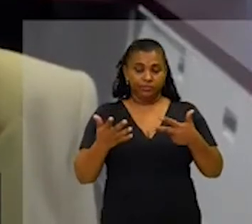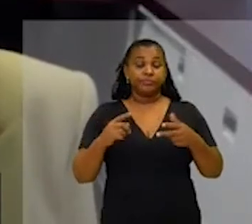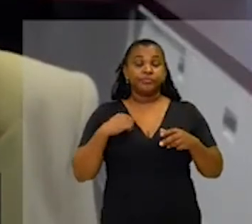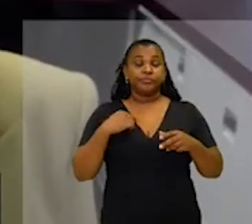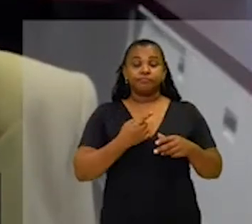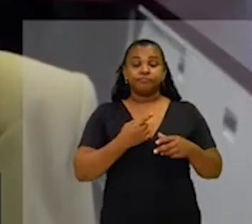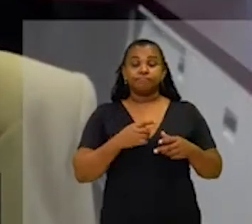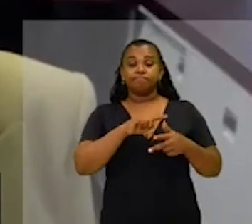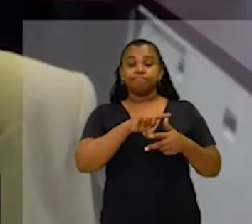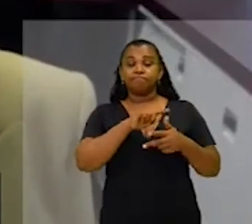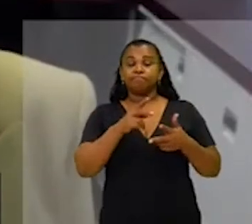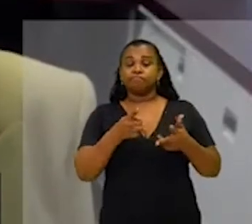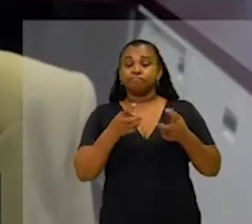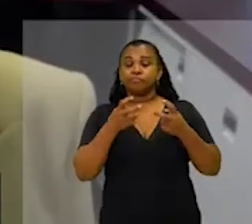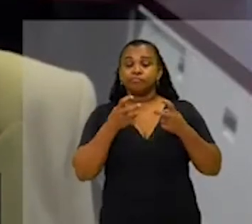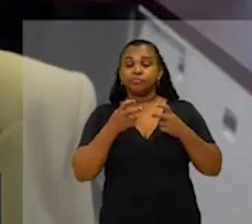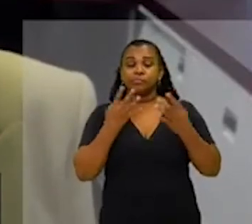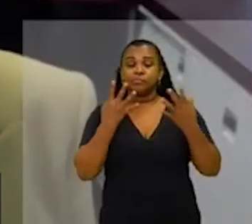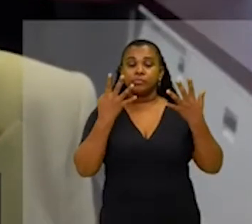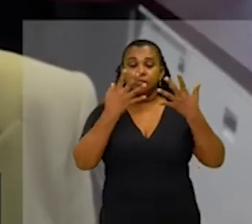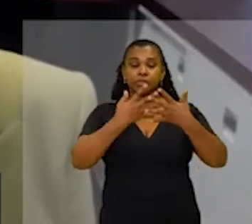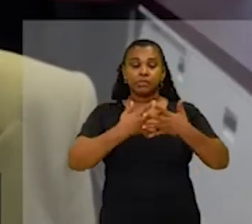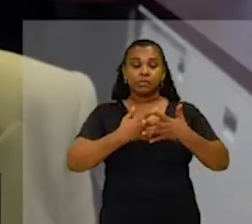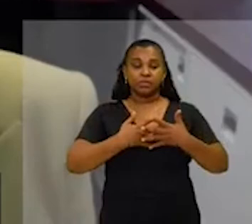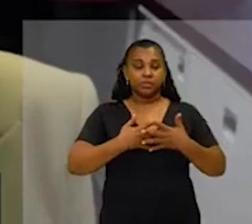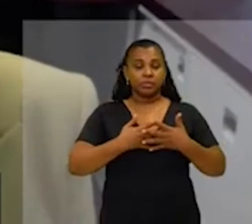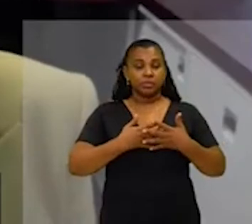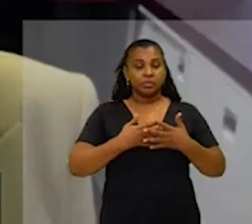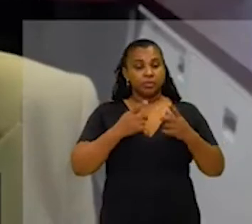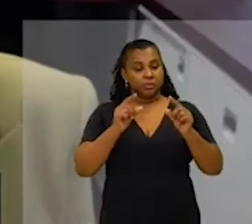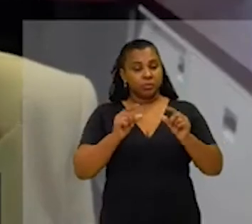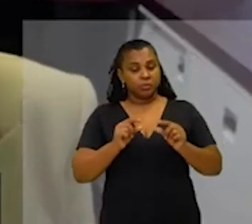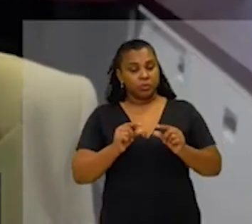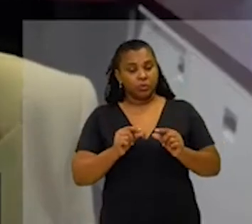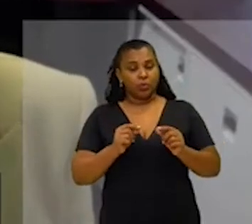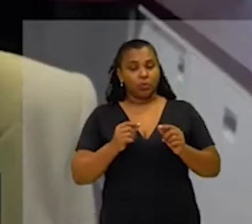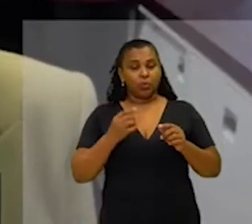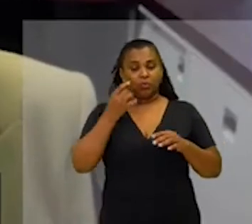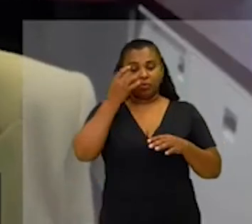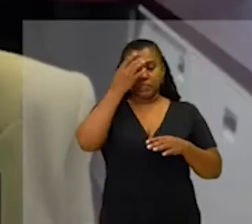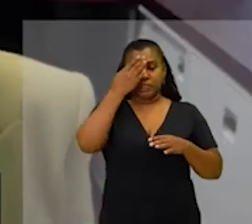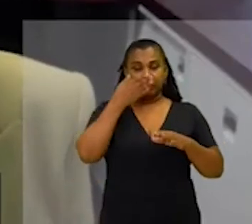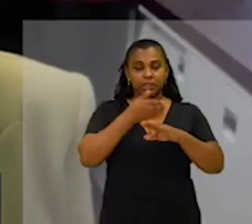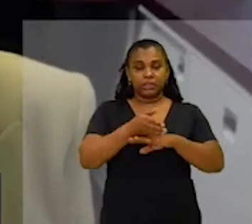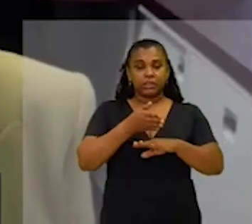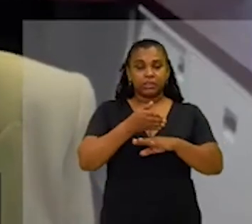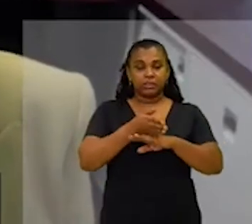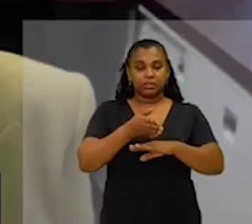menor facilidade de controle público também lá em cima e críticas que elas formavam a facilidade de